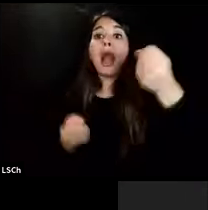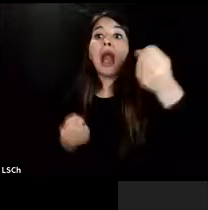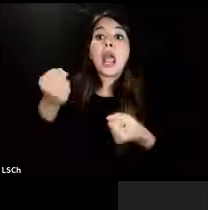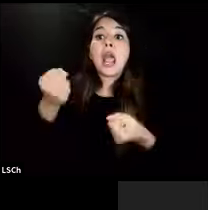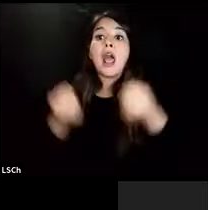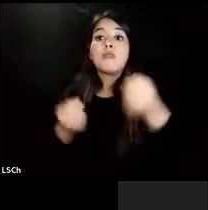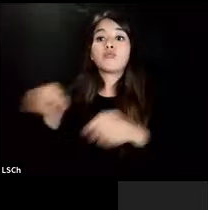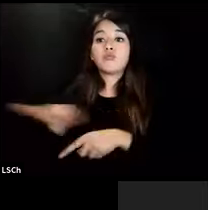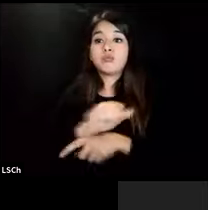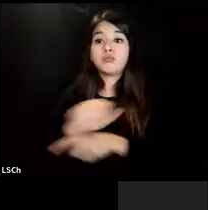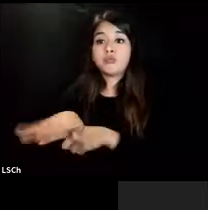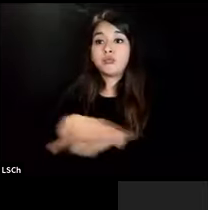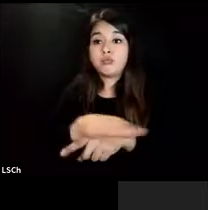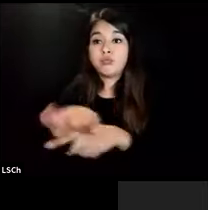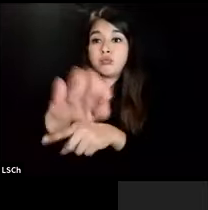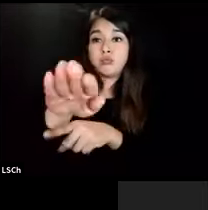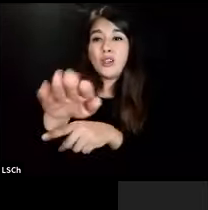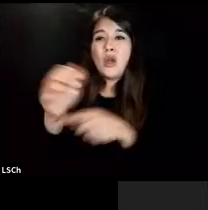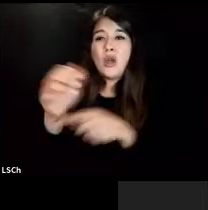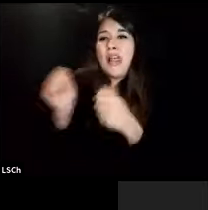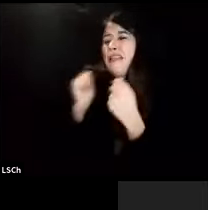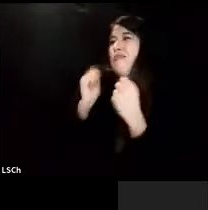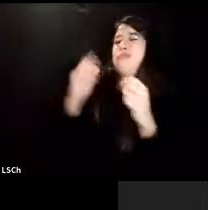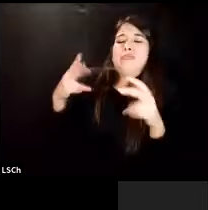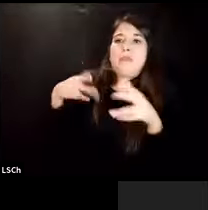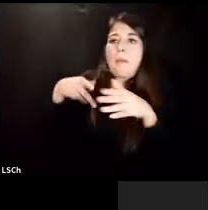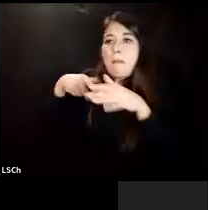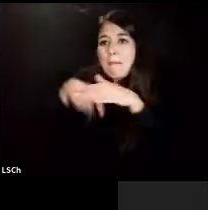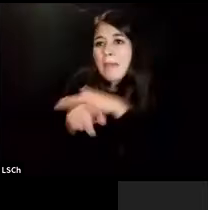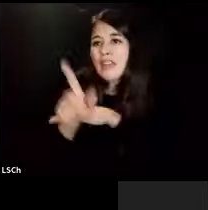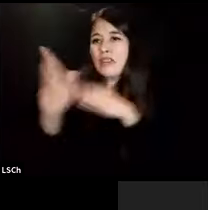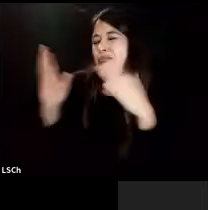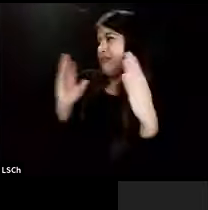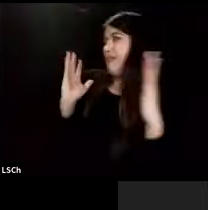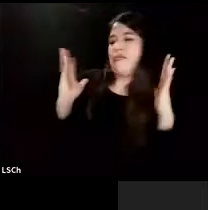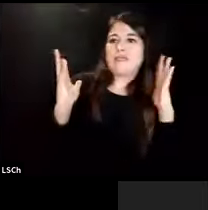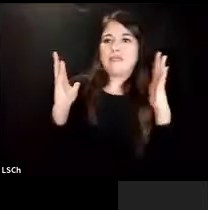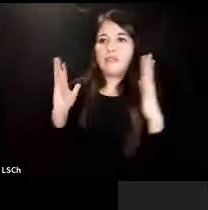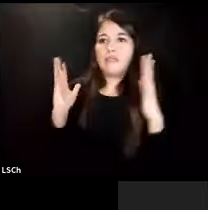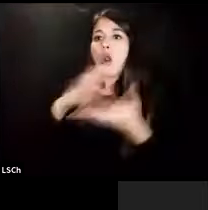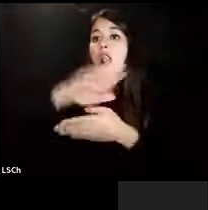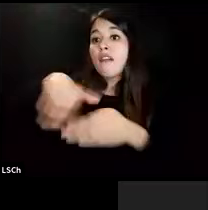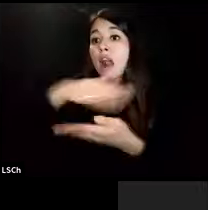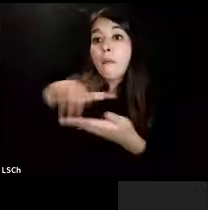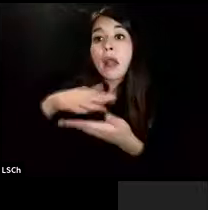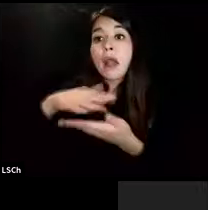apretado en el metro, mientras estás lavando los platos, mientras está haciendo el aseo, mientras está corriendo.